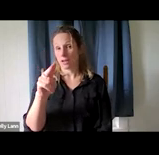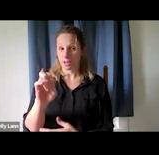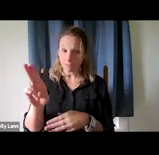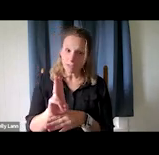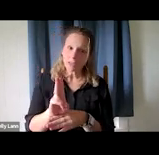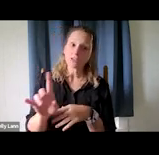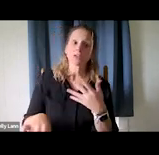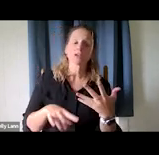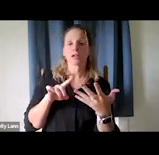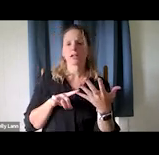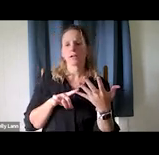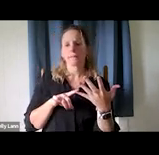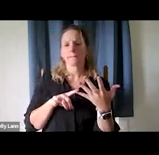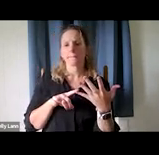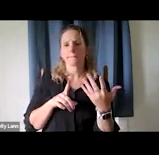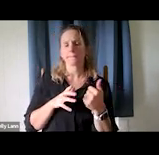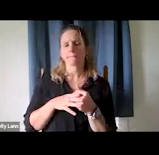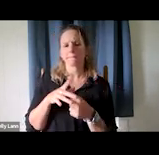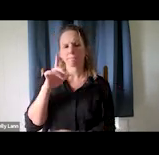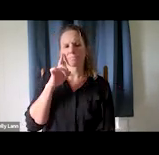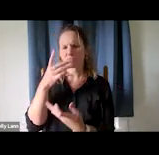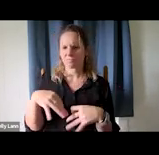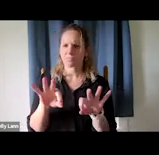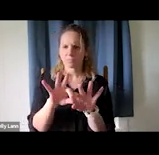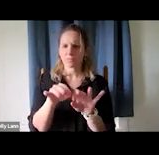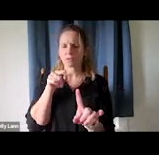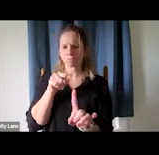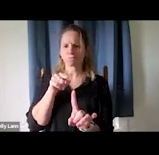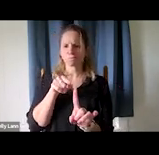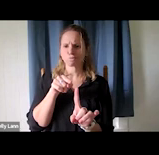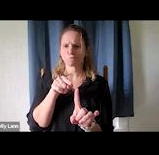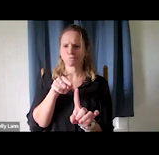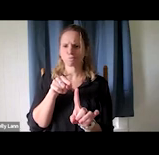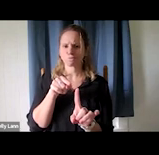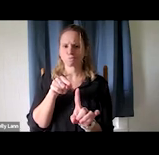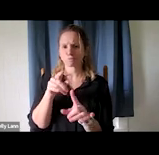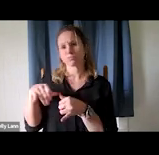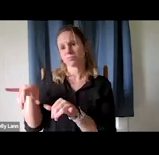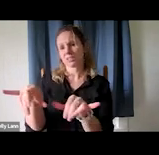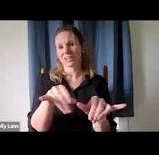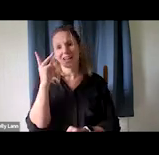Y además, creo que es importante señalarlo ya que esto también es algo que vemos comúnmente